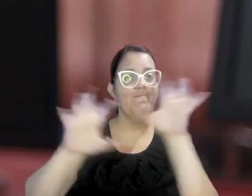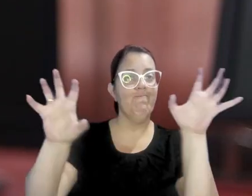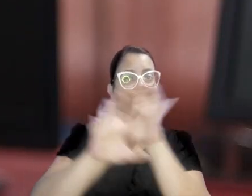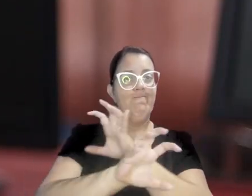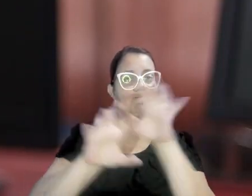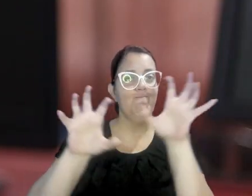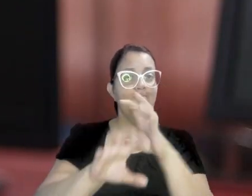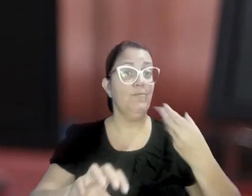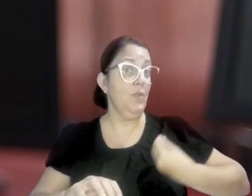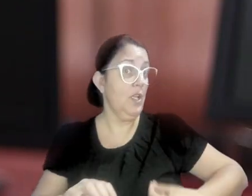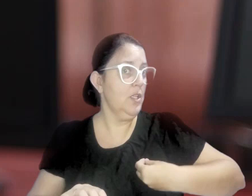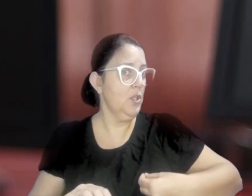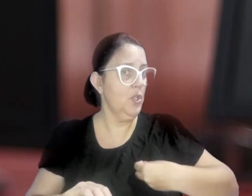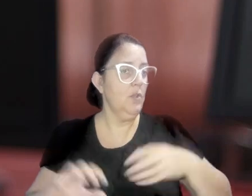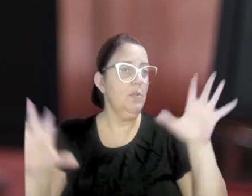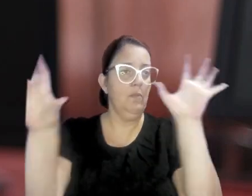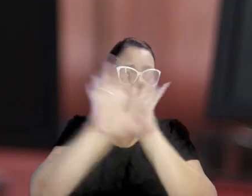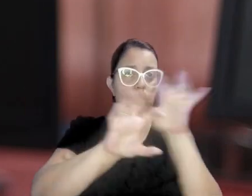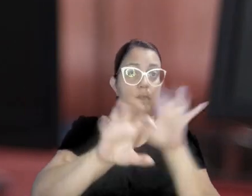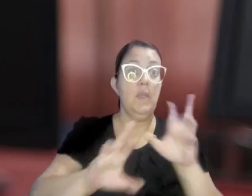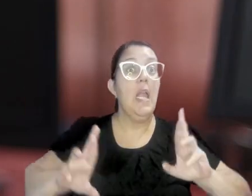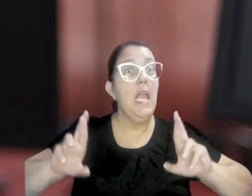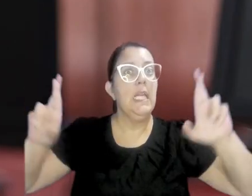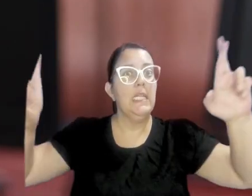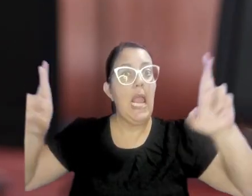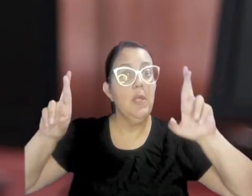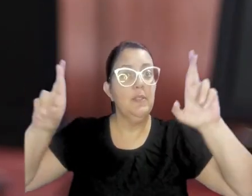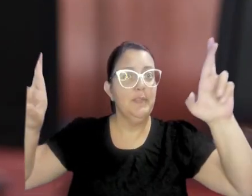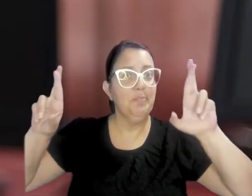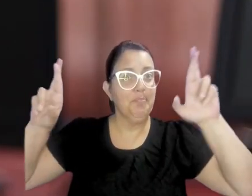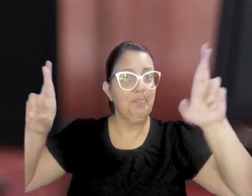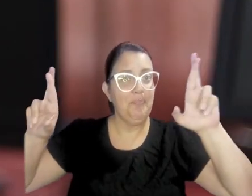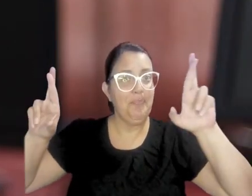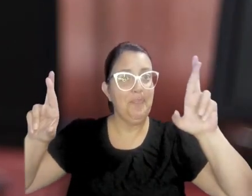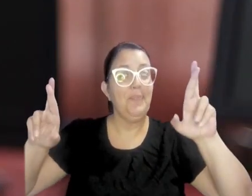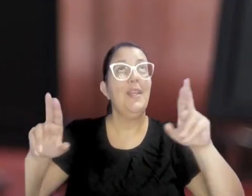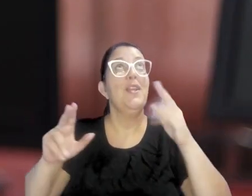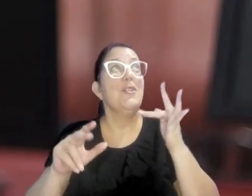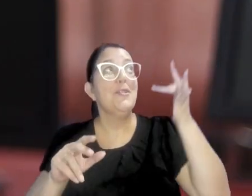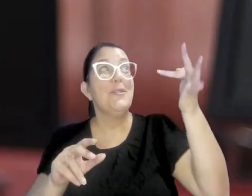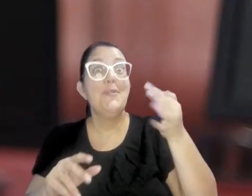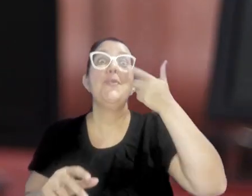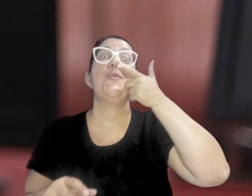Eu acho que hoje a gente vive um momento de escuridão que, eu espero, que esteja a ponto de ser iluminado.